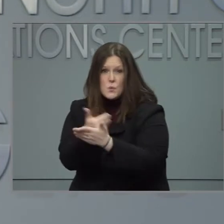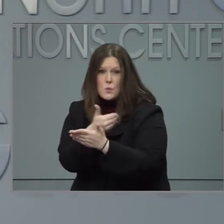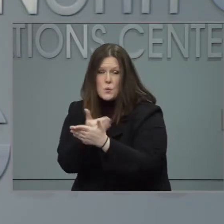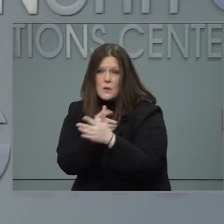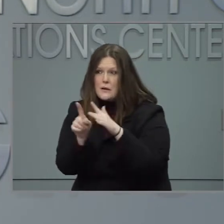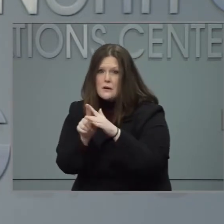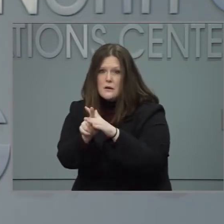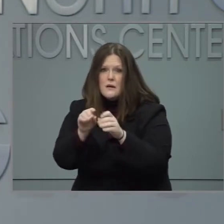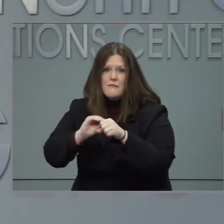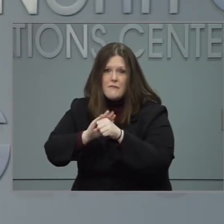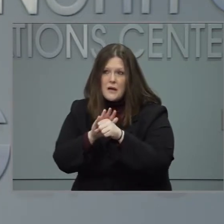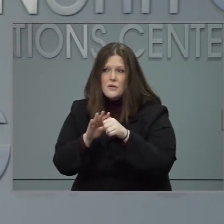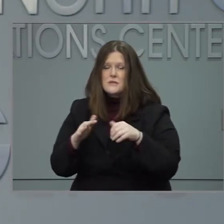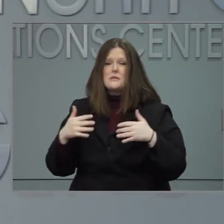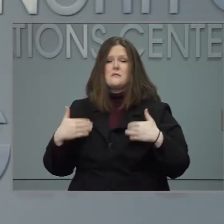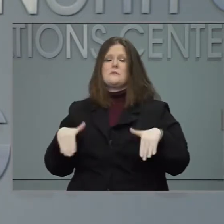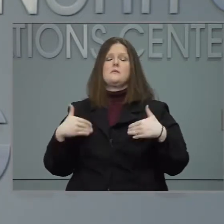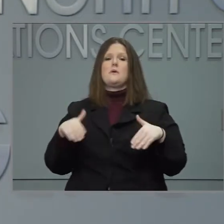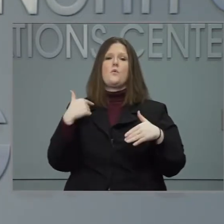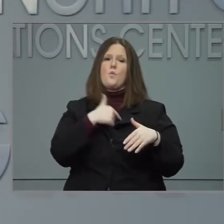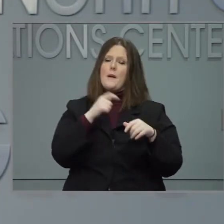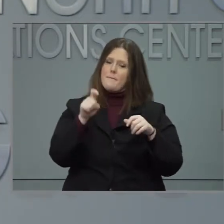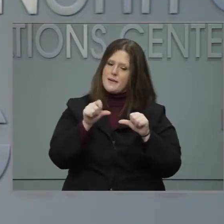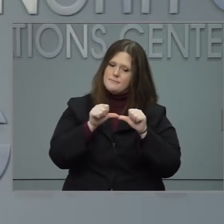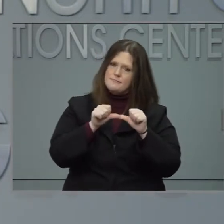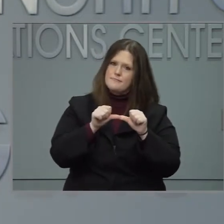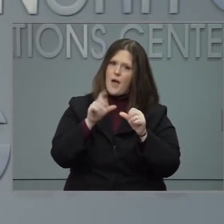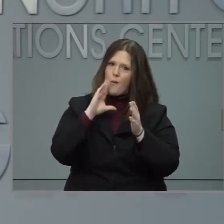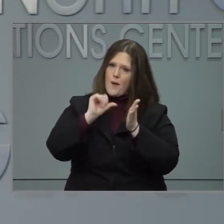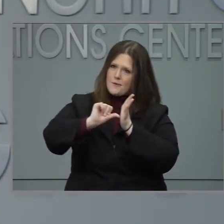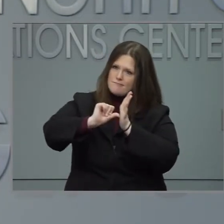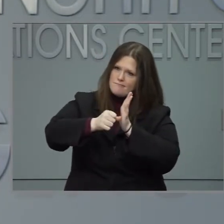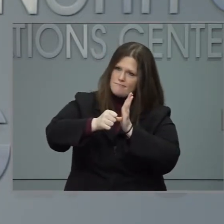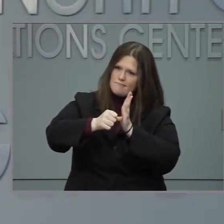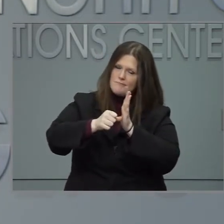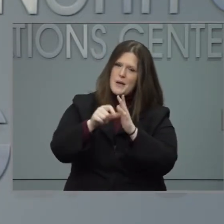Esto significa que debemos hacer lo que sabemos que funciona. Lo he dicho y lo